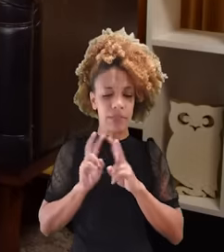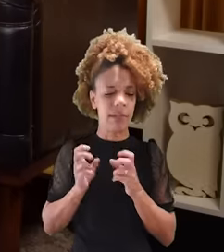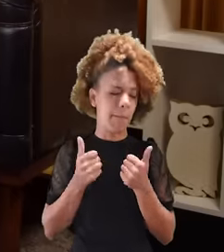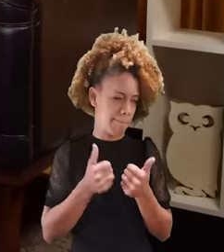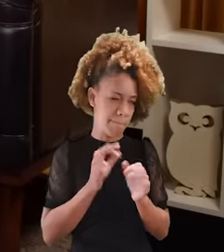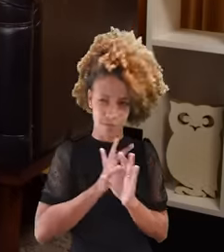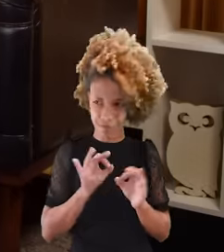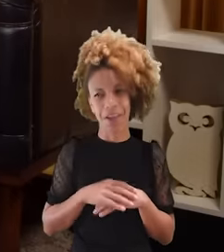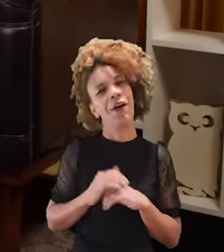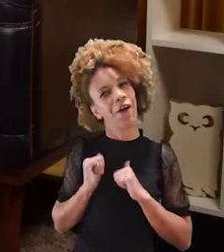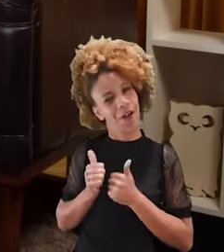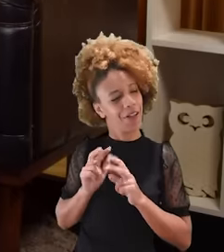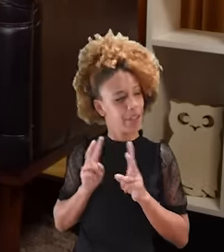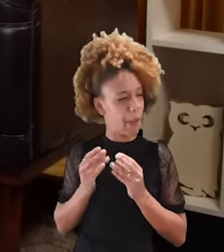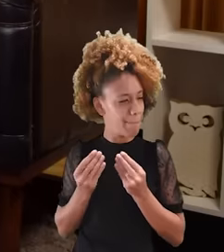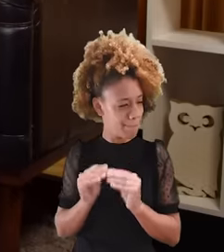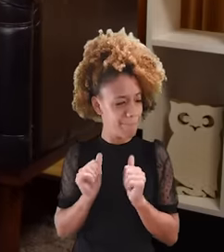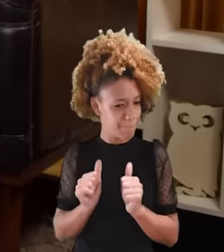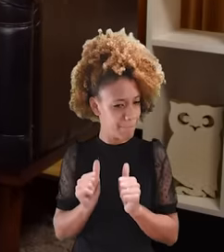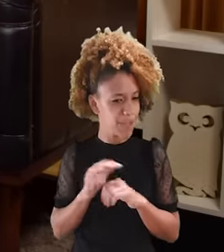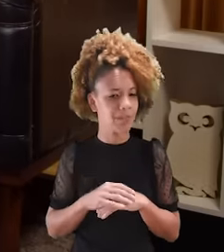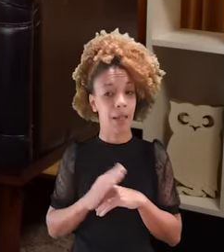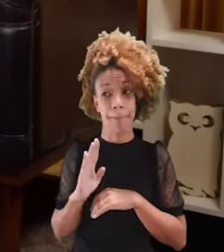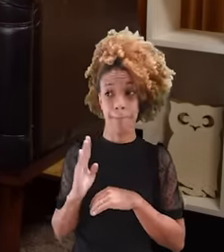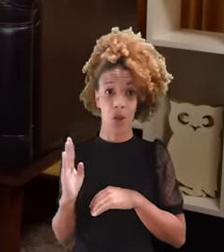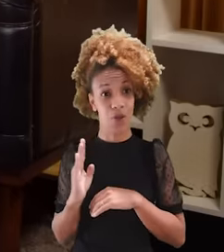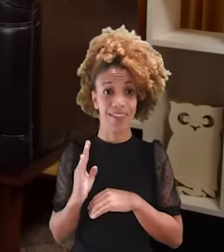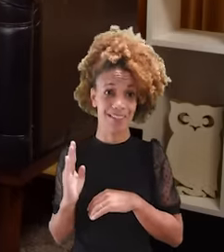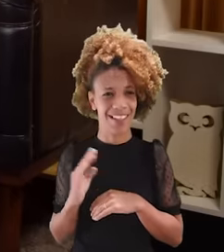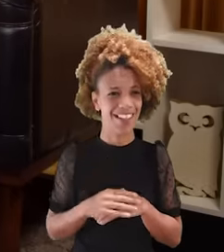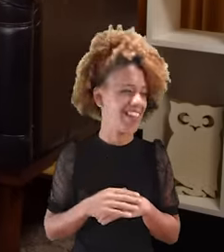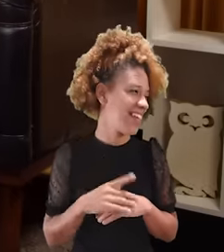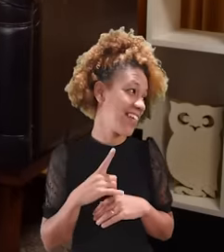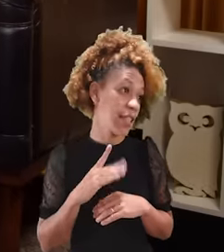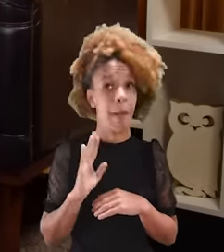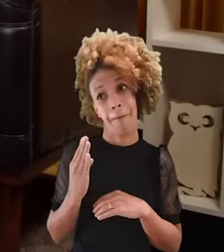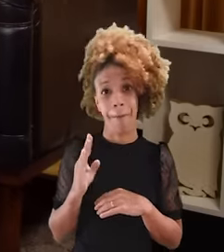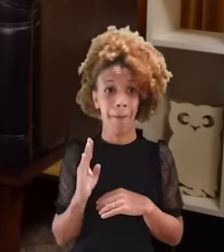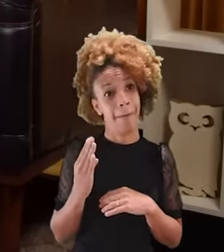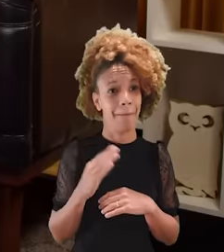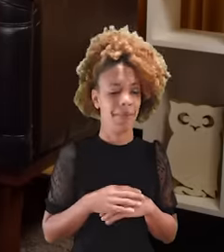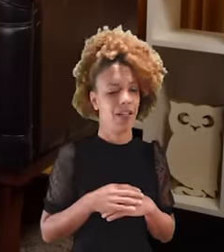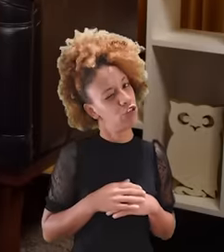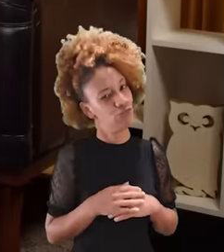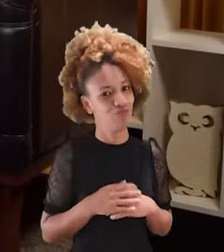hora gala vai crar vamos botar uma tamb sozinha da be né tem mais curtidas que be chupa B be me